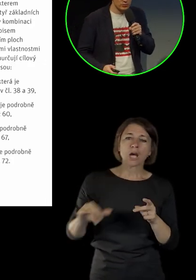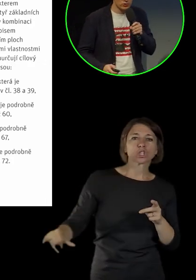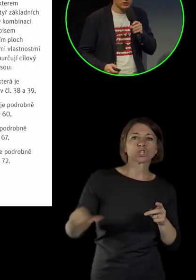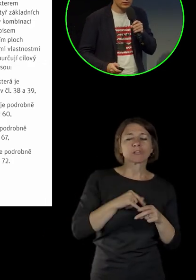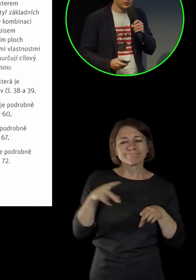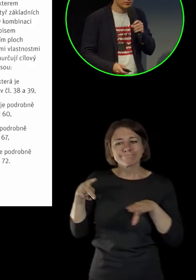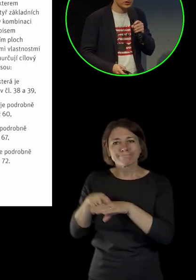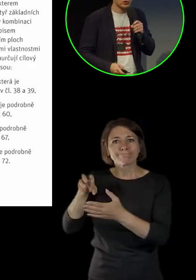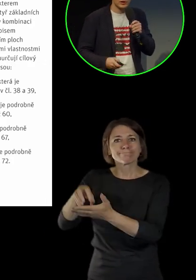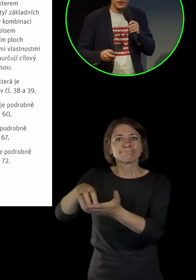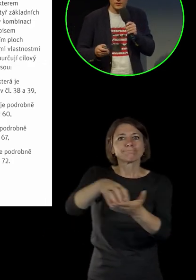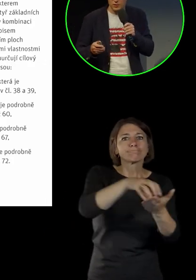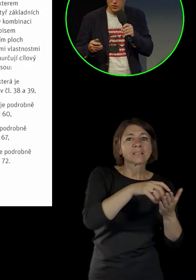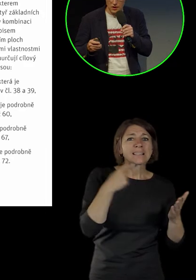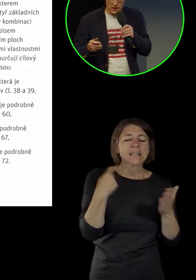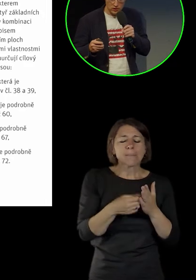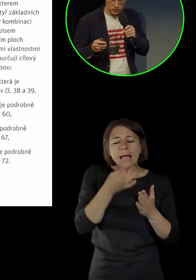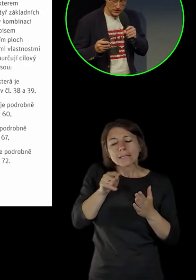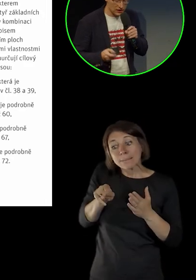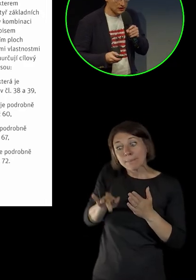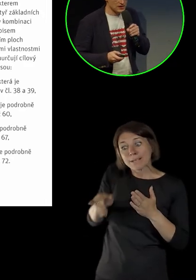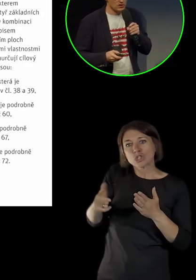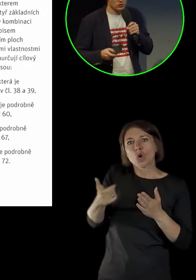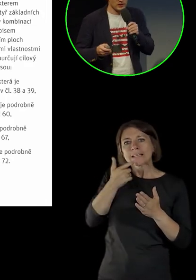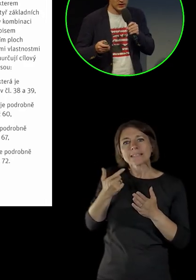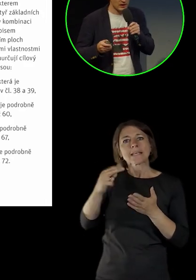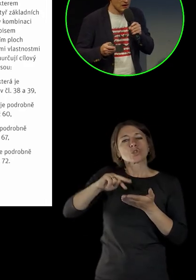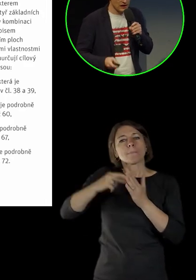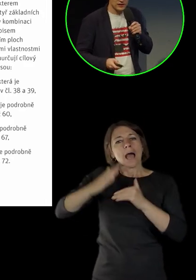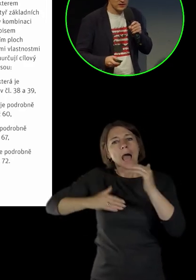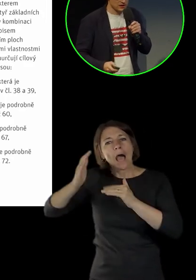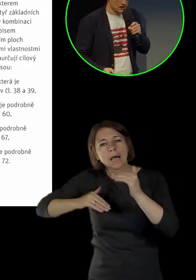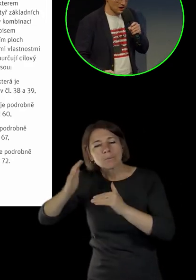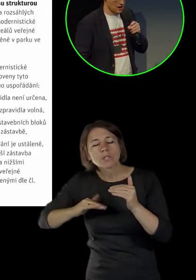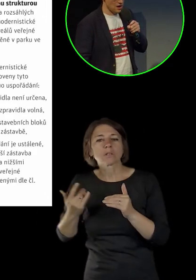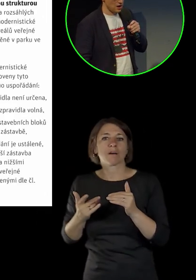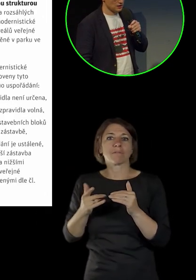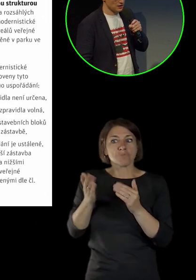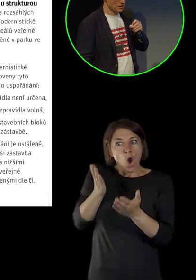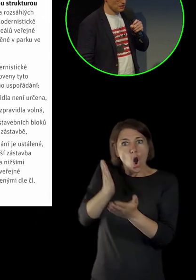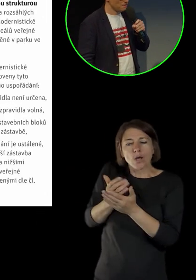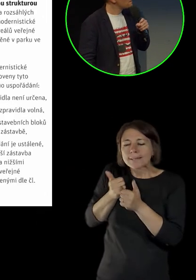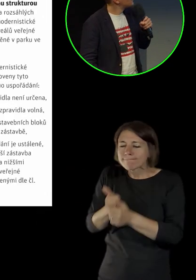ho používat pro podrobnější dokumentaci, pro různé strategické dokumenty, analýzy atd.